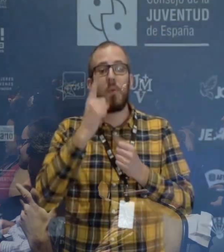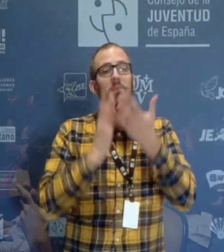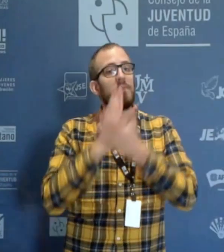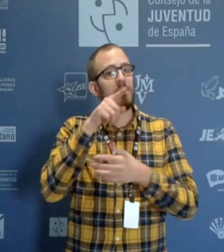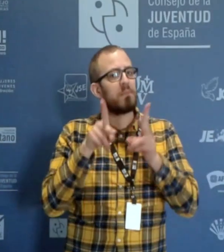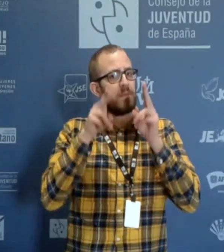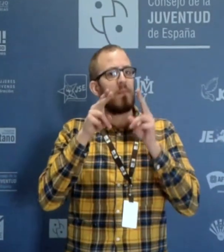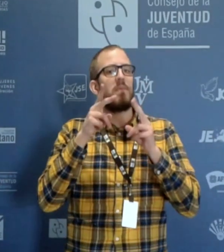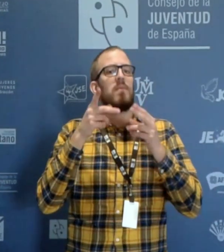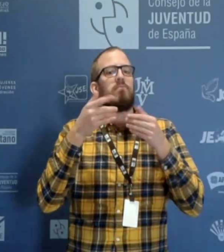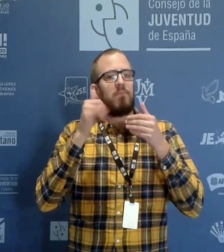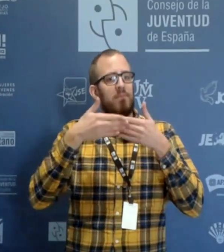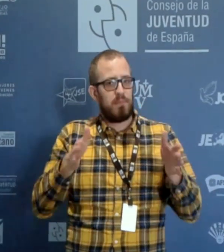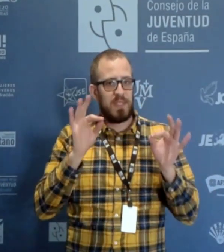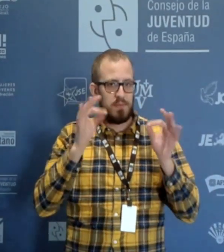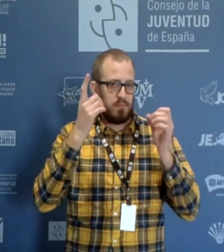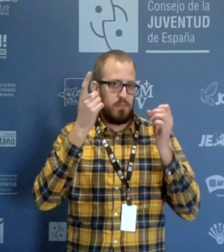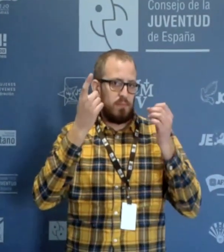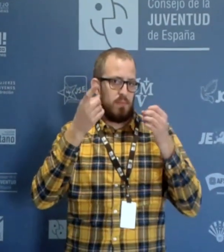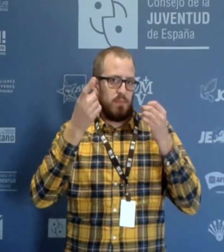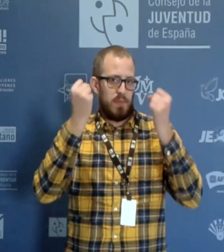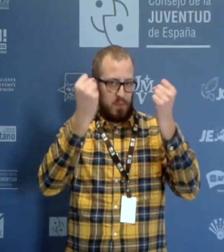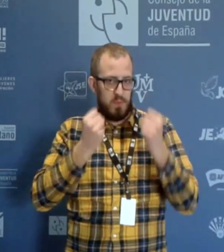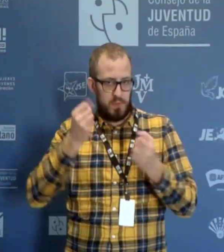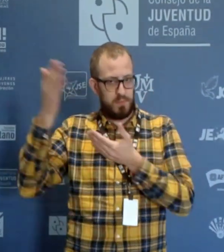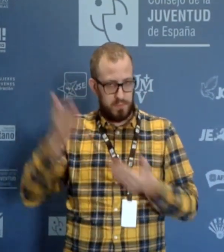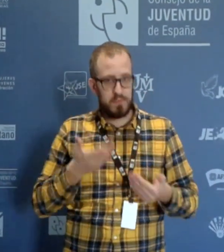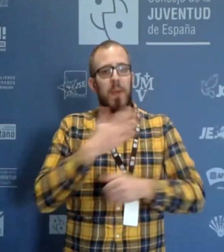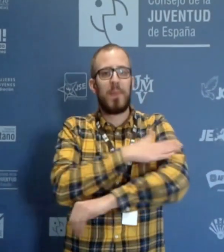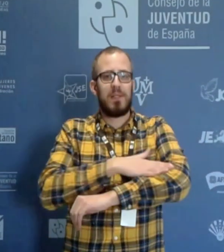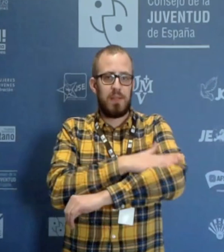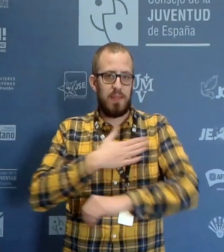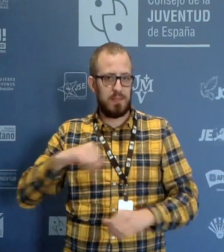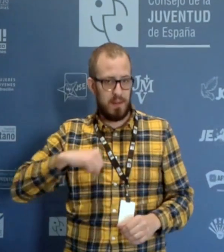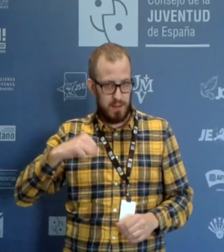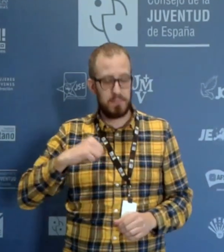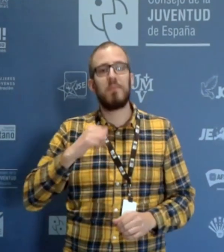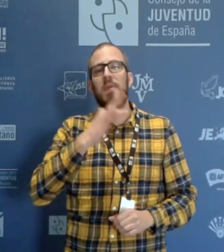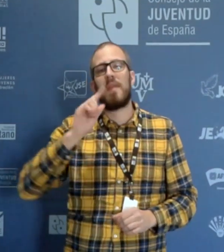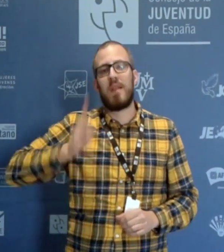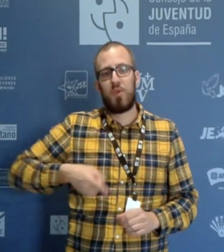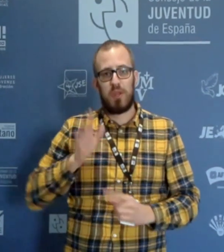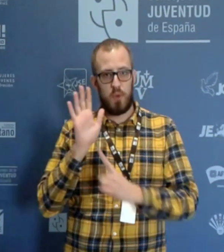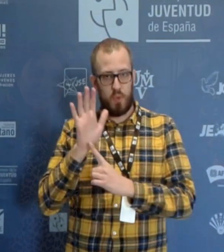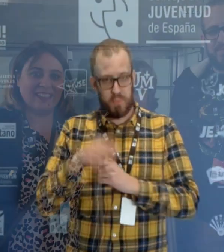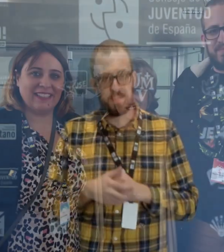Se recibieron las visitas de la Ministra de Sanidad y la directora de INJUVE.